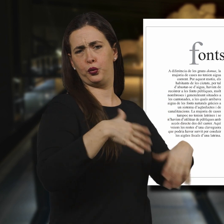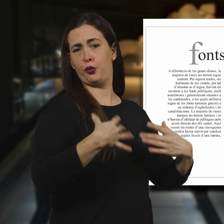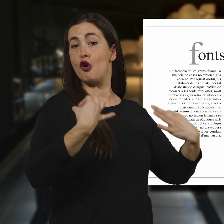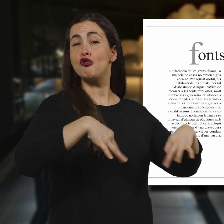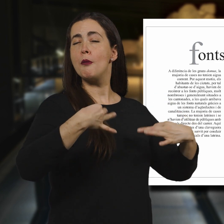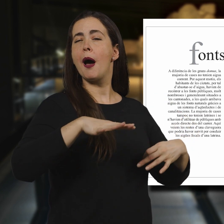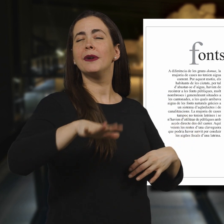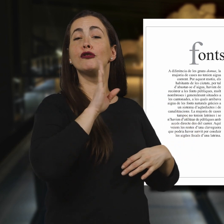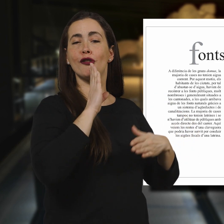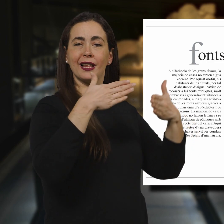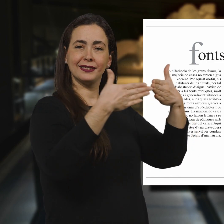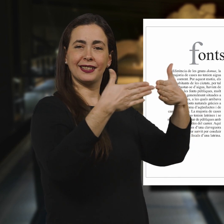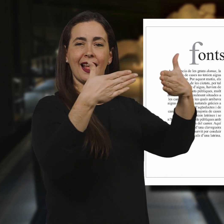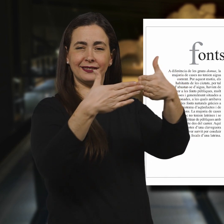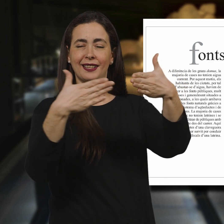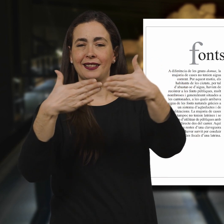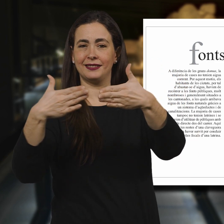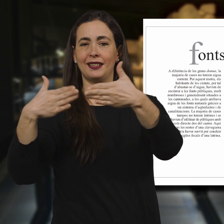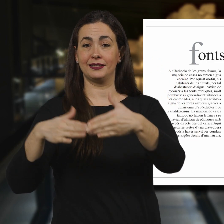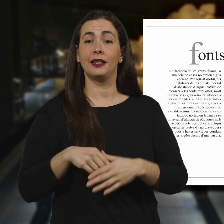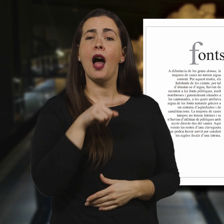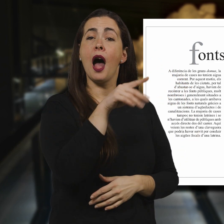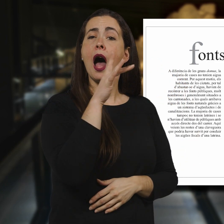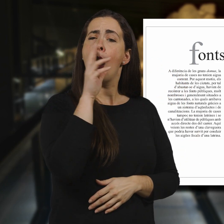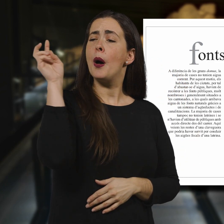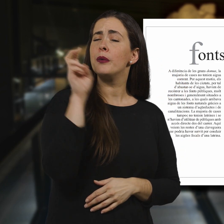i generalment situades a les cantonades, a les quals arribava aigua